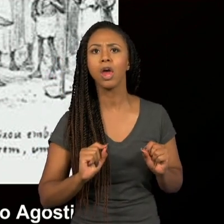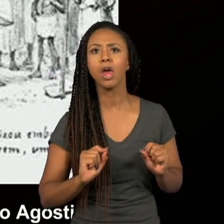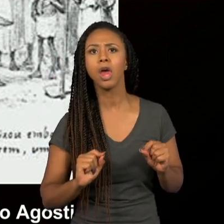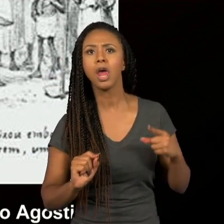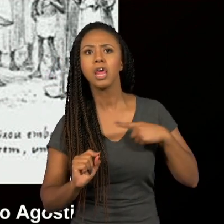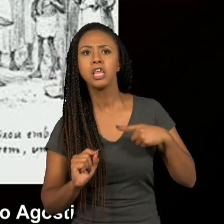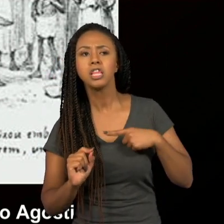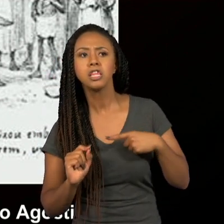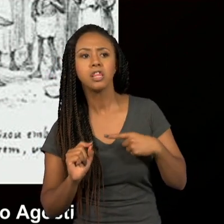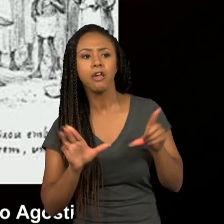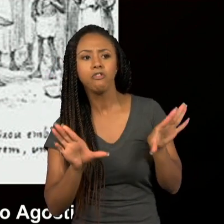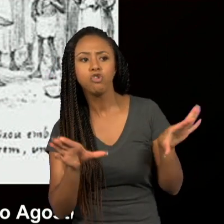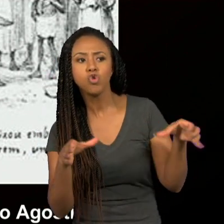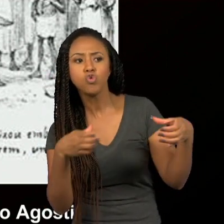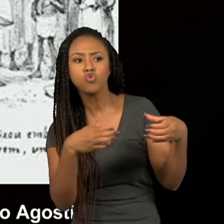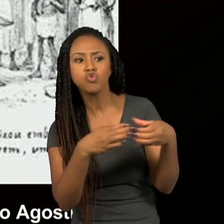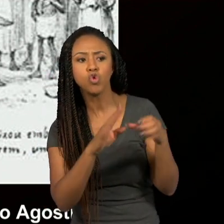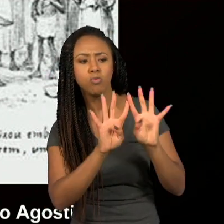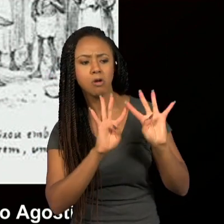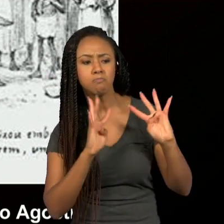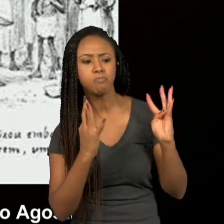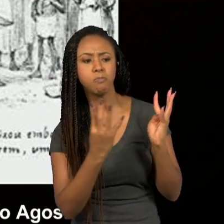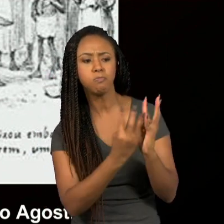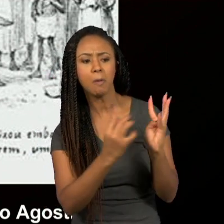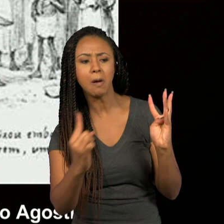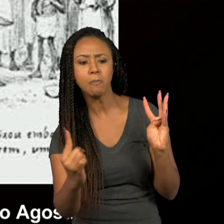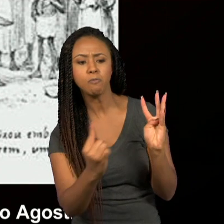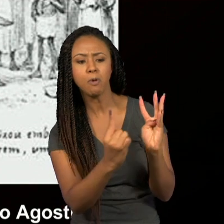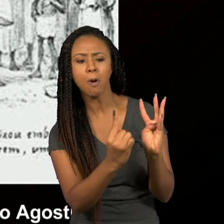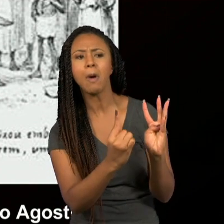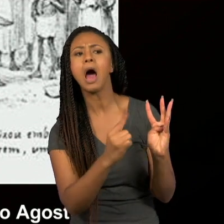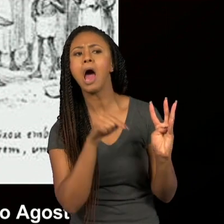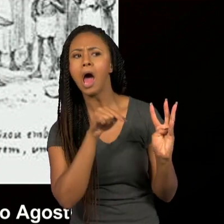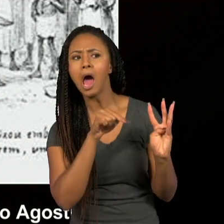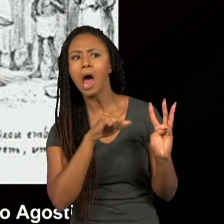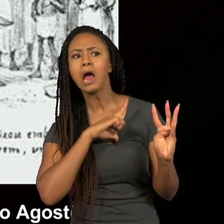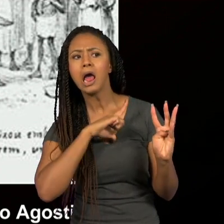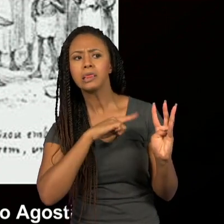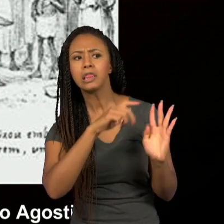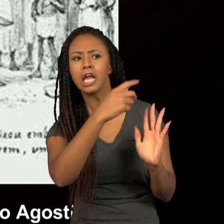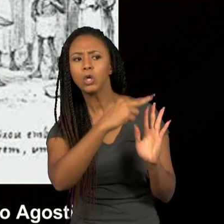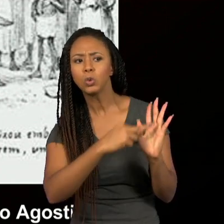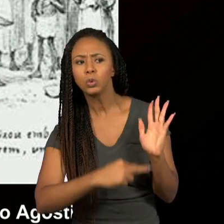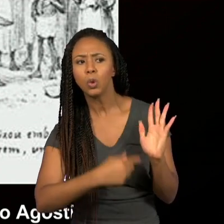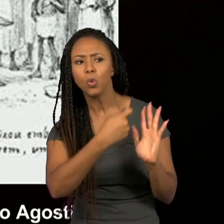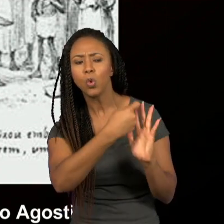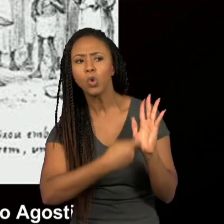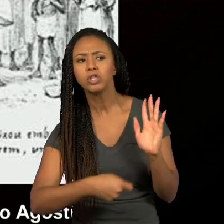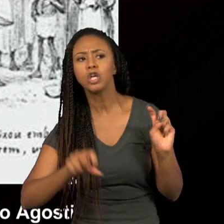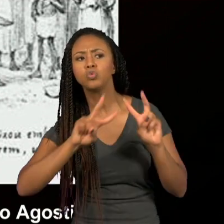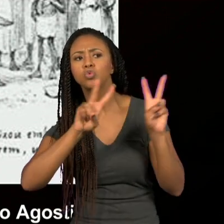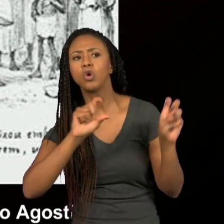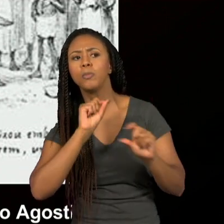PARCEIROS OUVIREM, UM DISCURSO ABOLICIONISTA DO CONSELHEIRO DANTAS!" ENTÃO, É PRA IMAGINAR COMO É